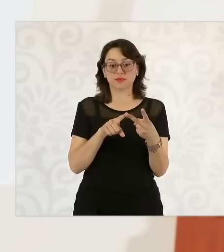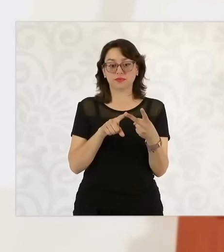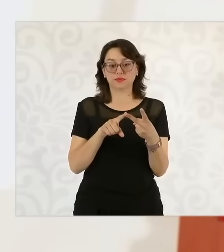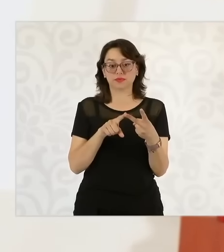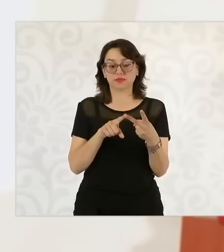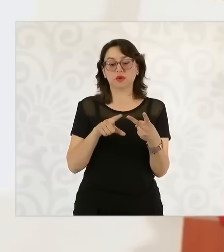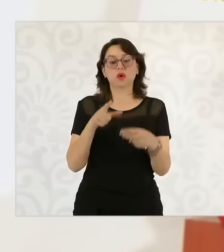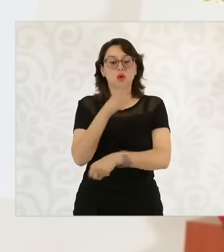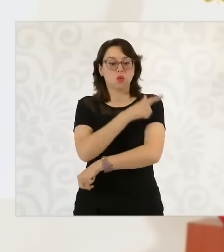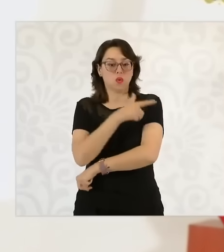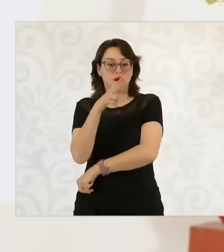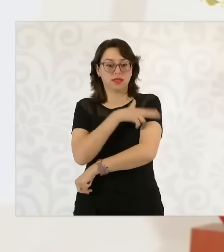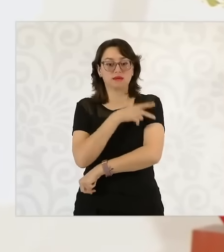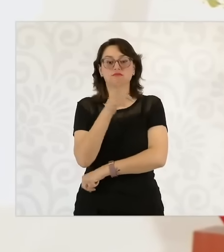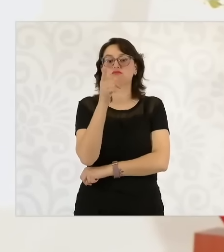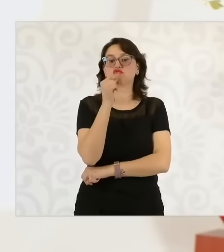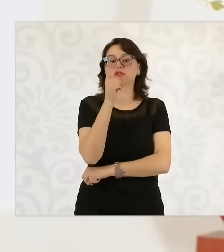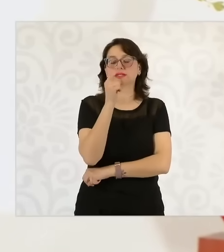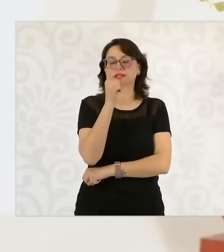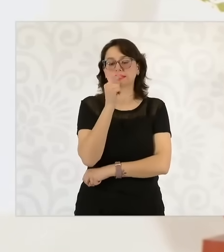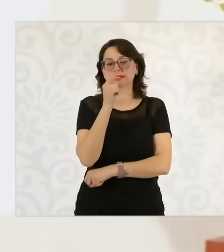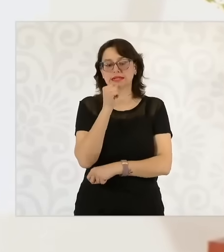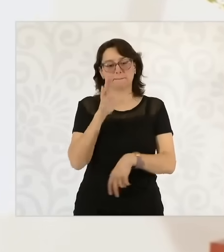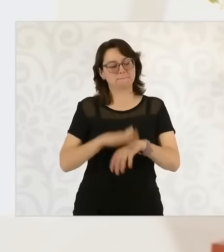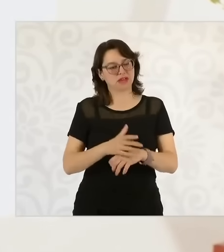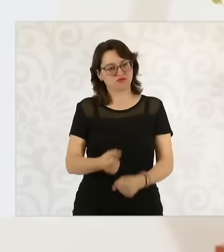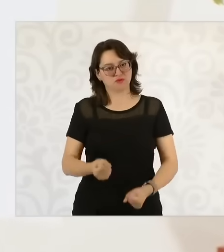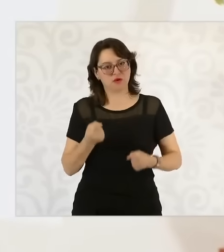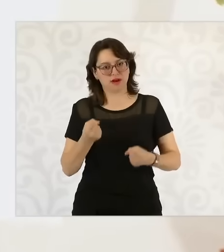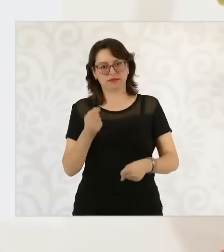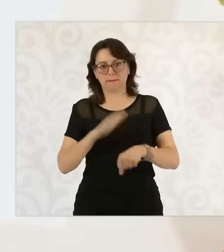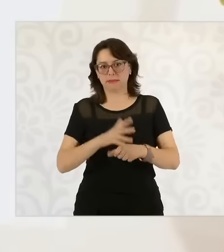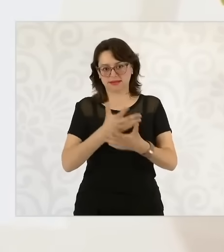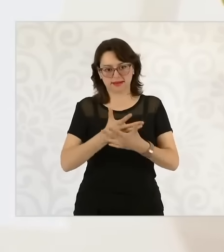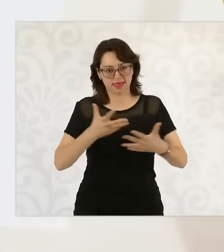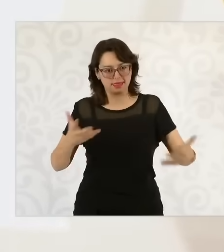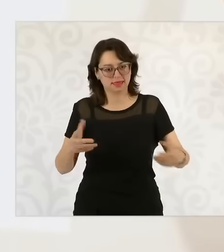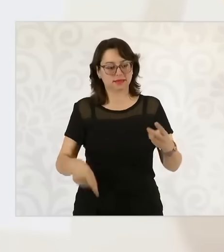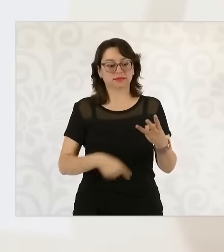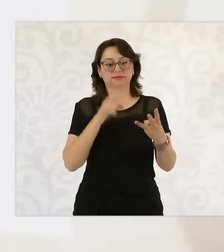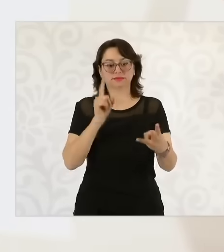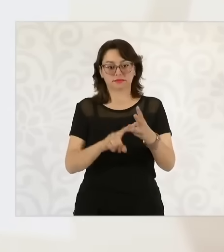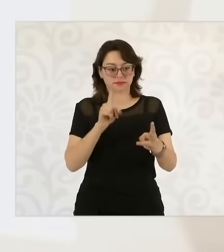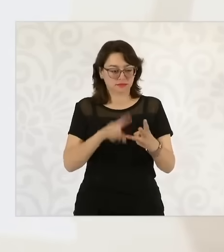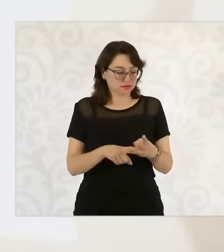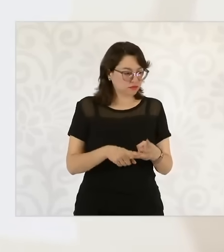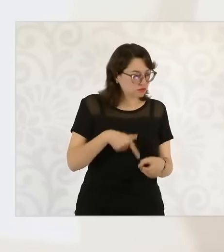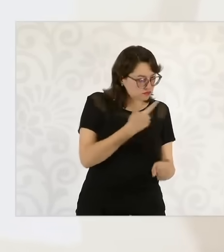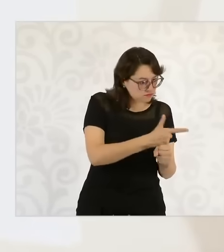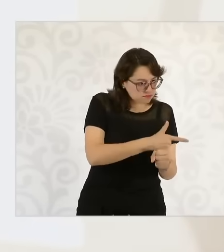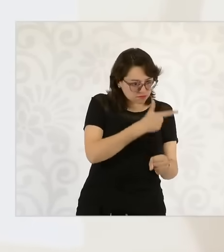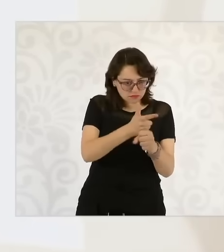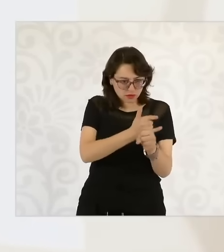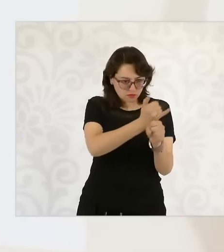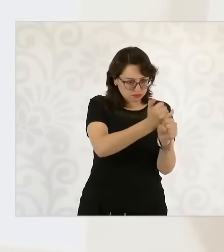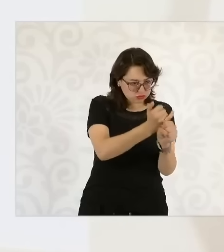Guardia Nacional y de las policías estatales tercero inteligencia e investigación y cuarto